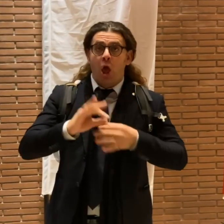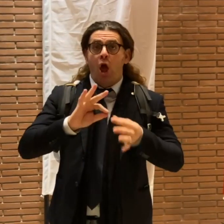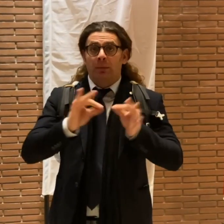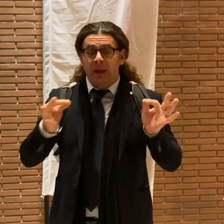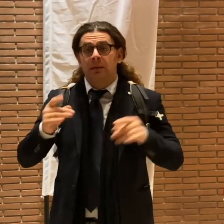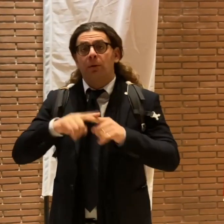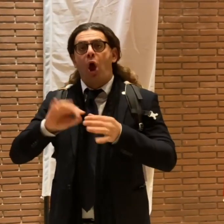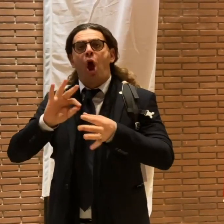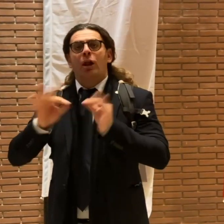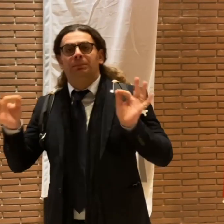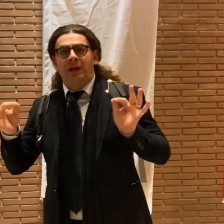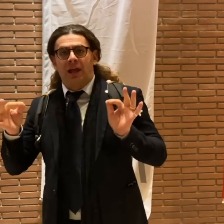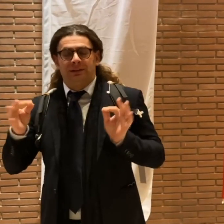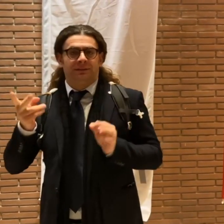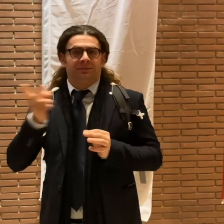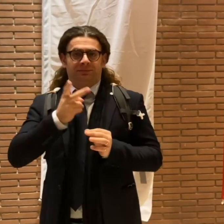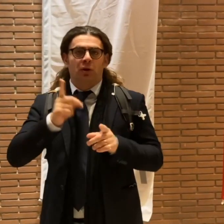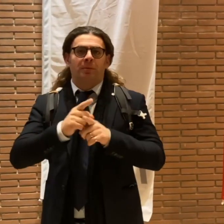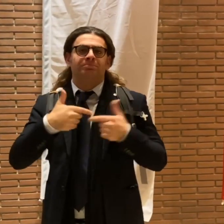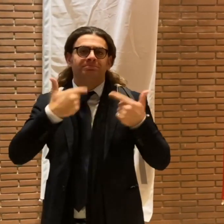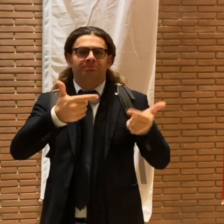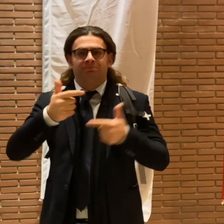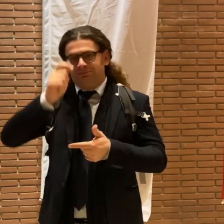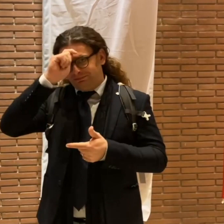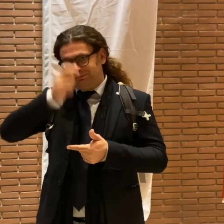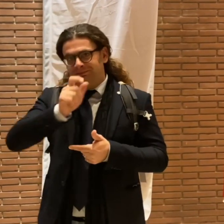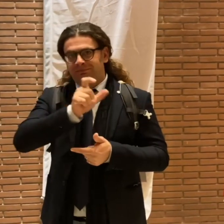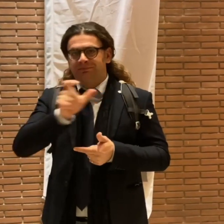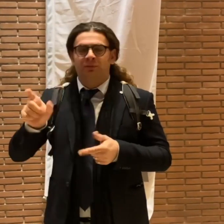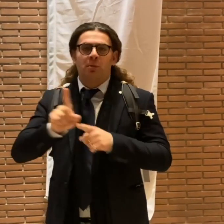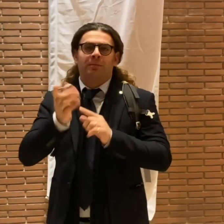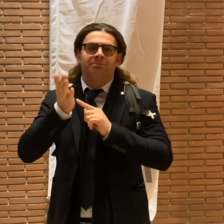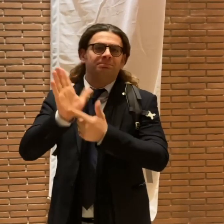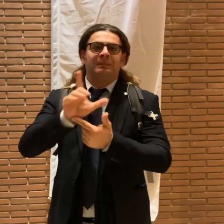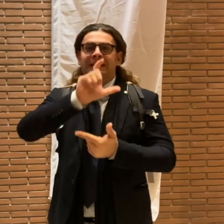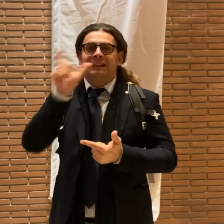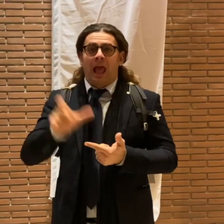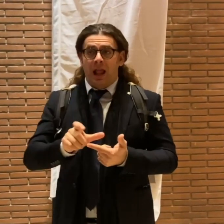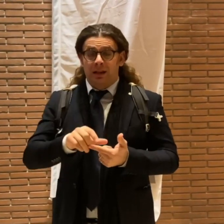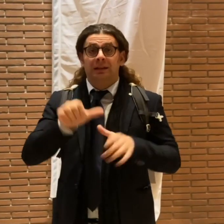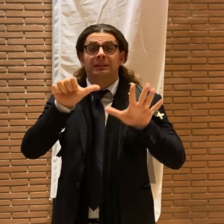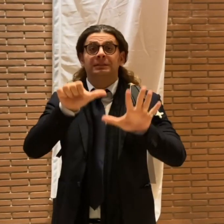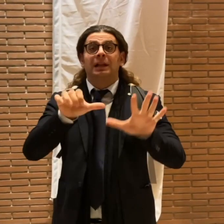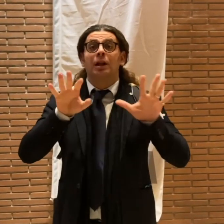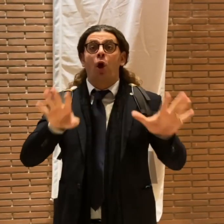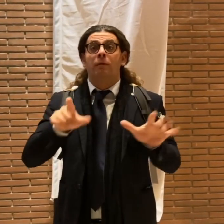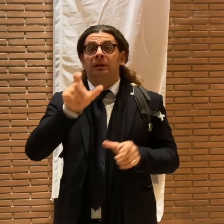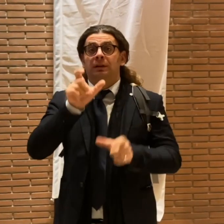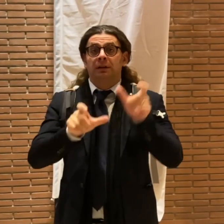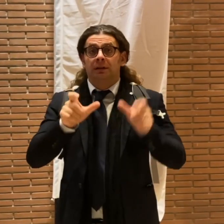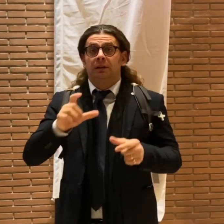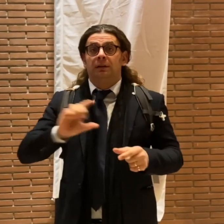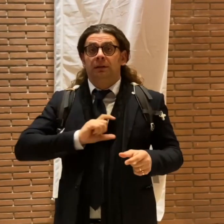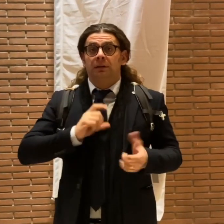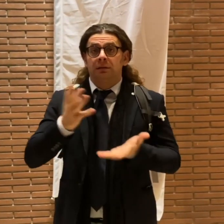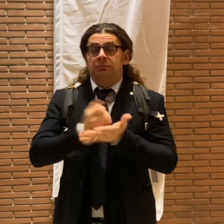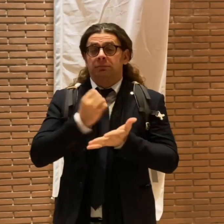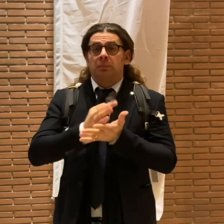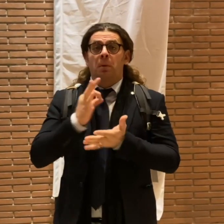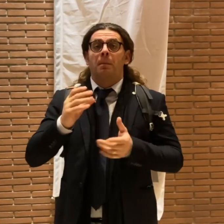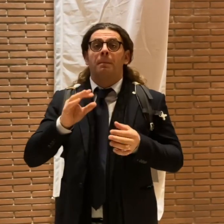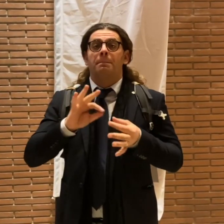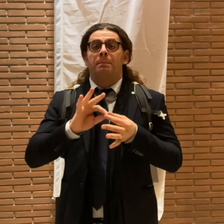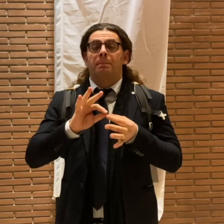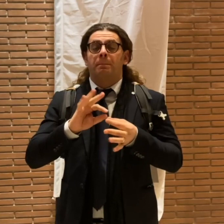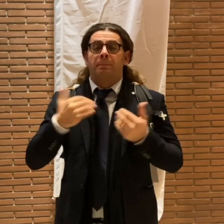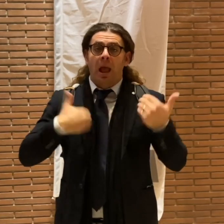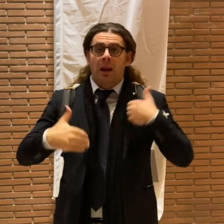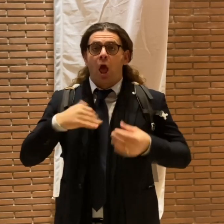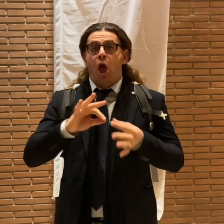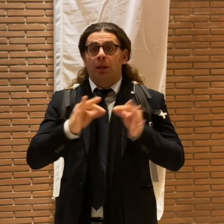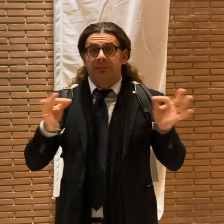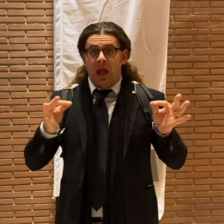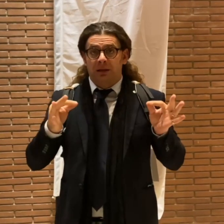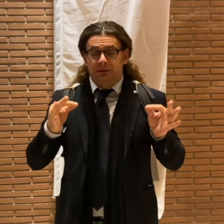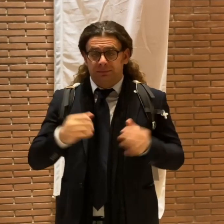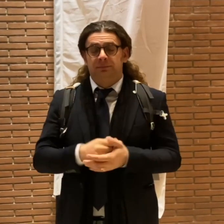dei loro meriti in ambito sportivo, che hanno reso visibile il nostro Paese con 69 medaglie conquistate alle Paralimpiadi e 40 alle Olimpiadi.